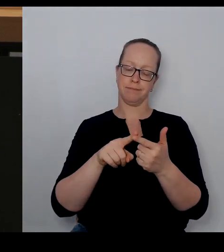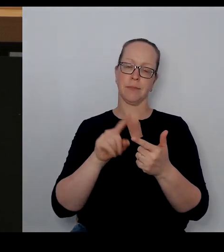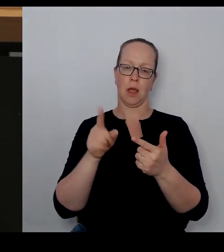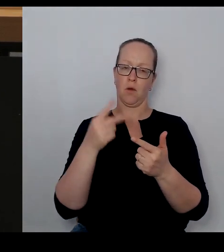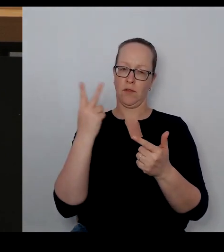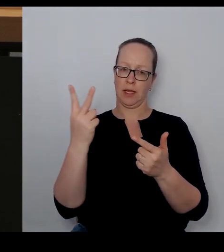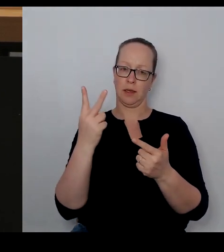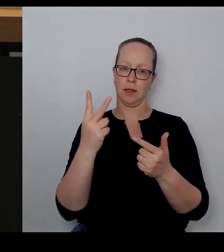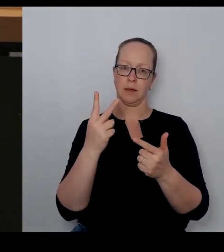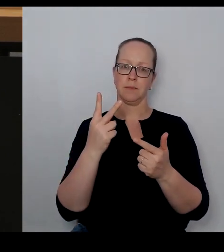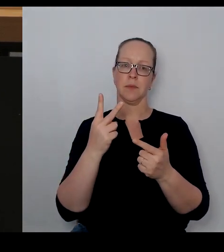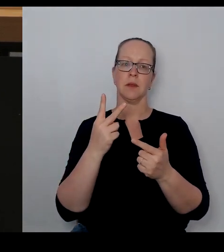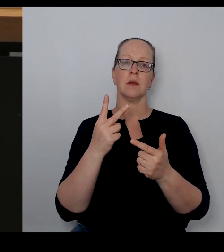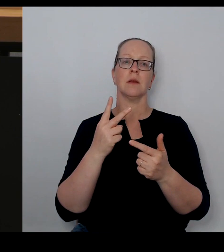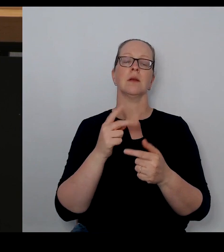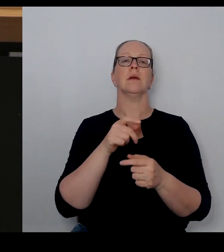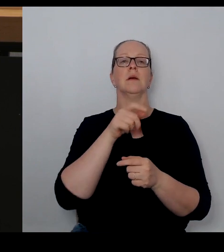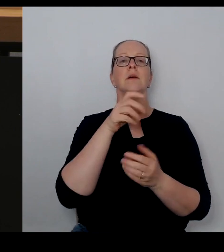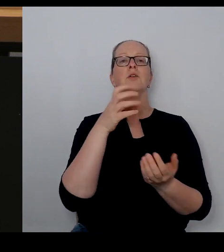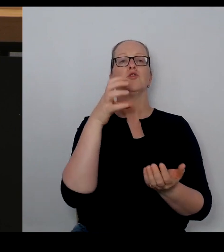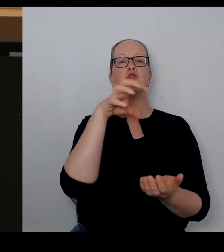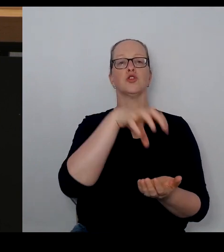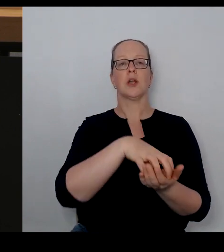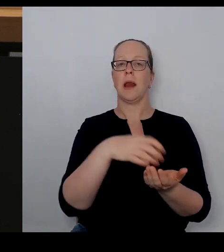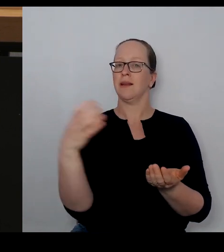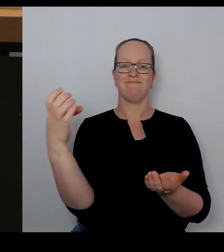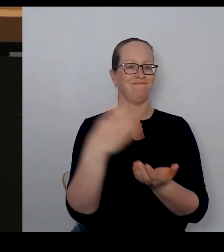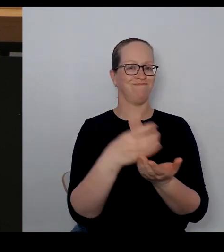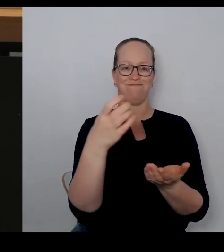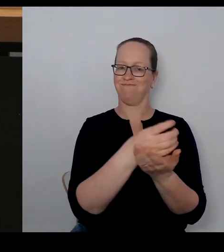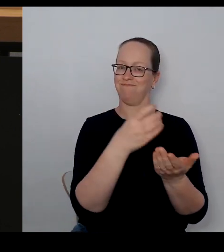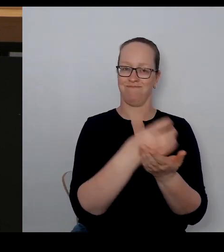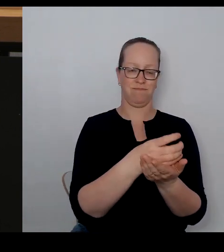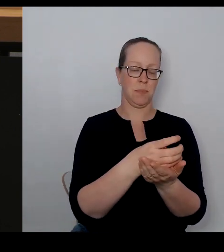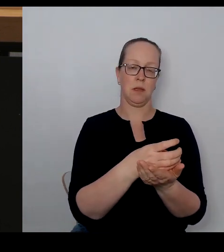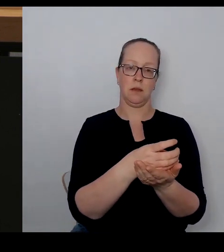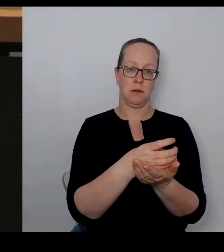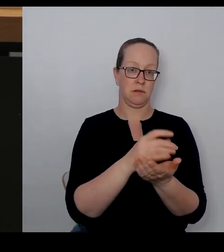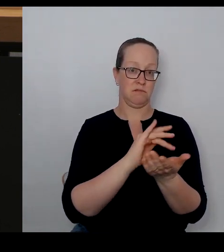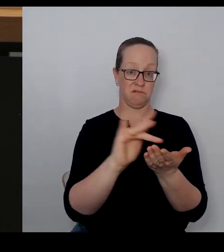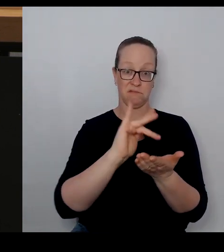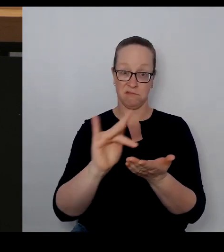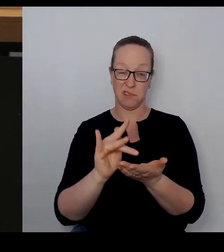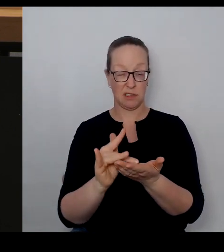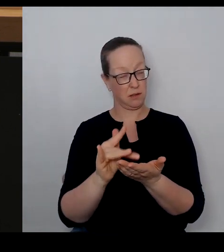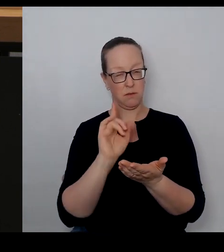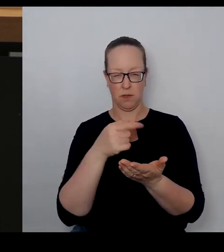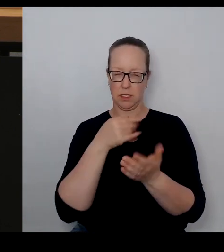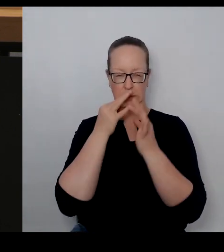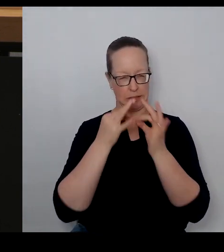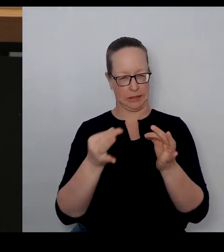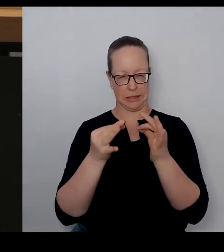In der letzten Wahlperiode ist es zwar zum Glück gelungen, den Personalabbau zu beenden und aufgaben und bedarfsgerecht